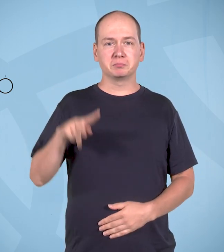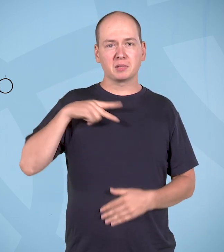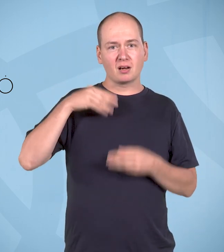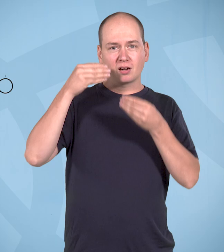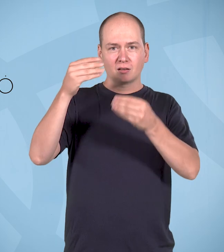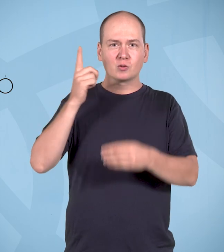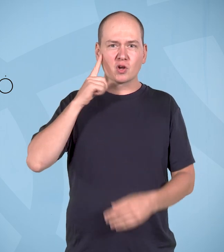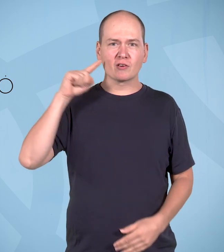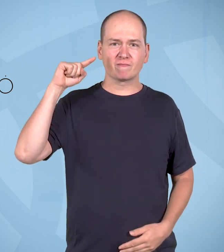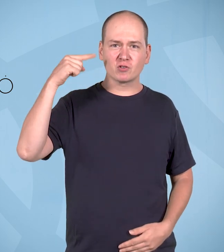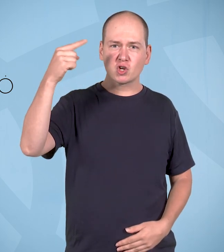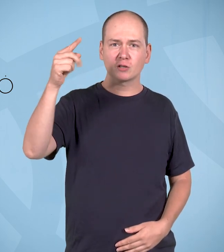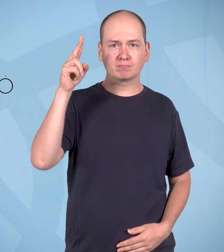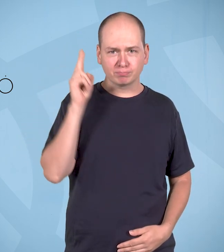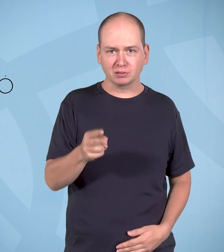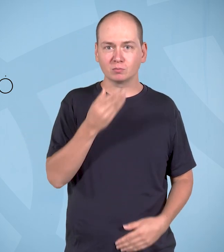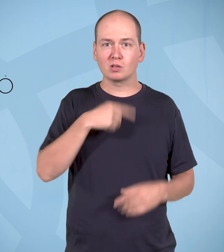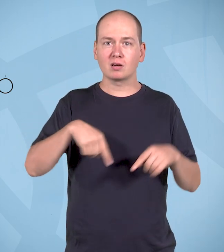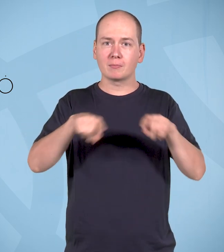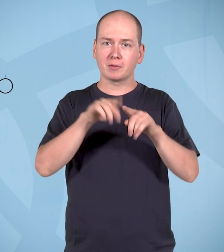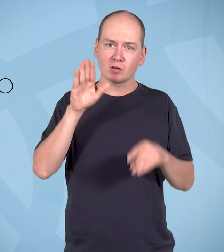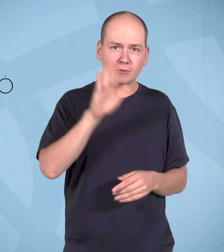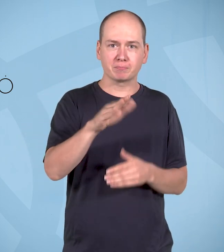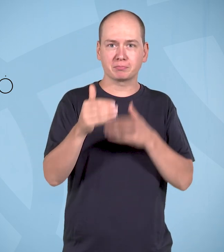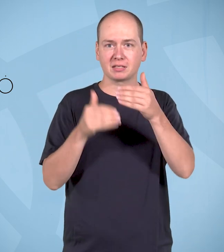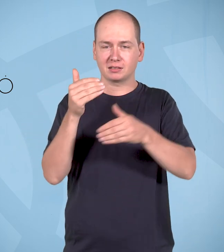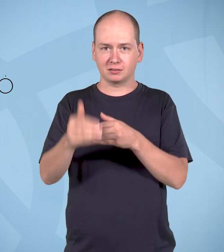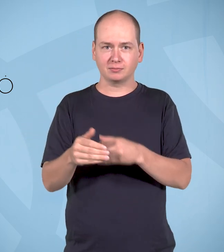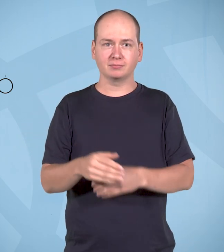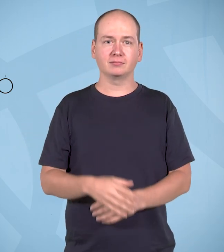Nuorisotoimikunnan aloittamassa perinteessä palkitaan vuosittain yksi vapaaehtoinen.